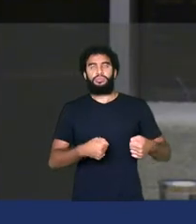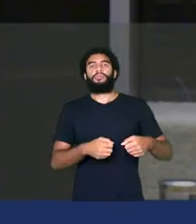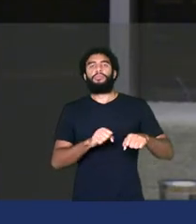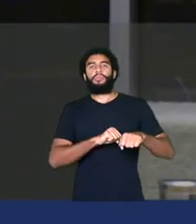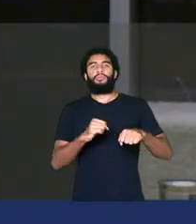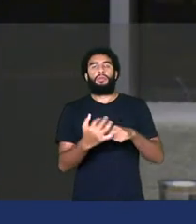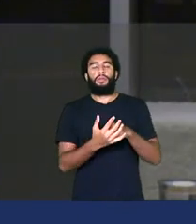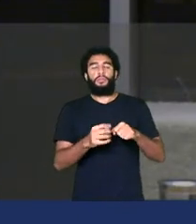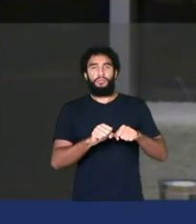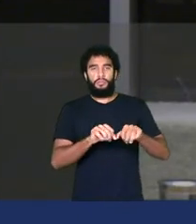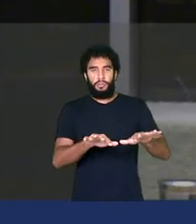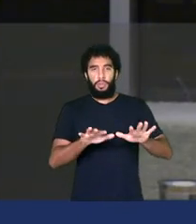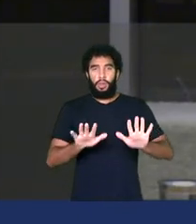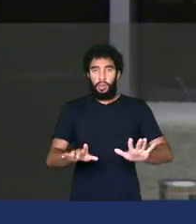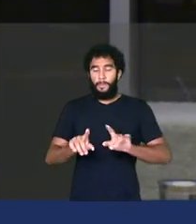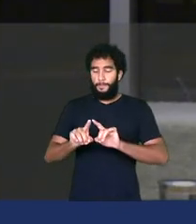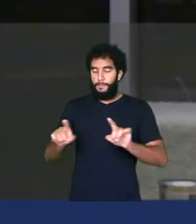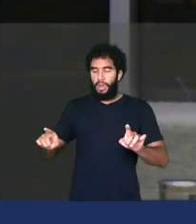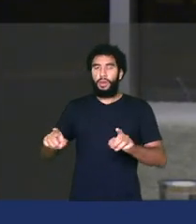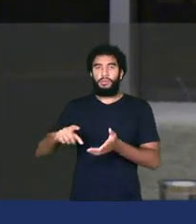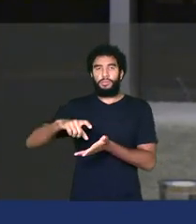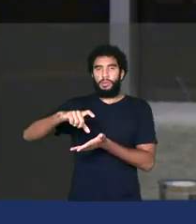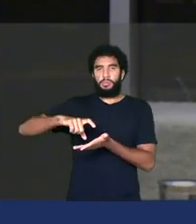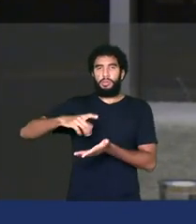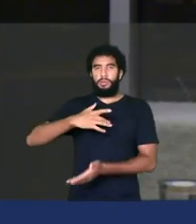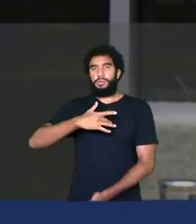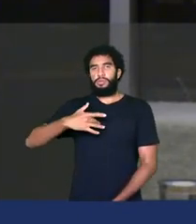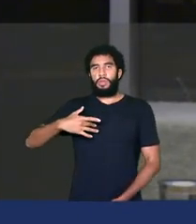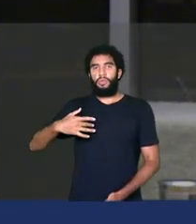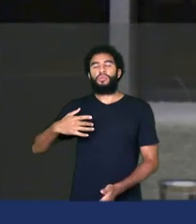CONAVÍRUS. NO ENTANTO, OS PLANOS DEFENDO SAÚDE, A CABA DIA TOMAM DECISÕES UNI